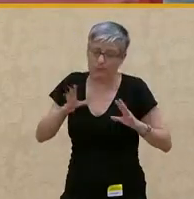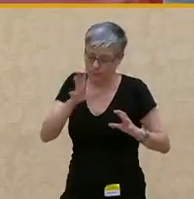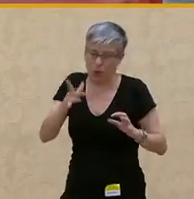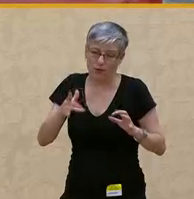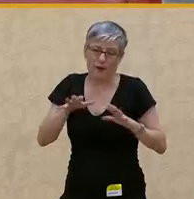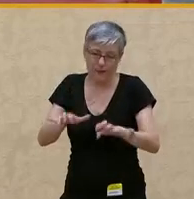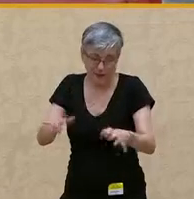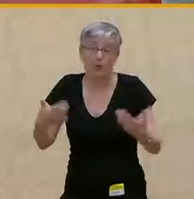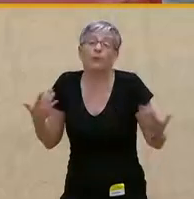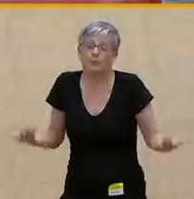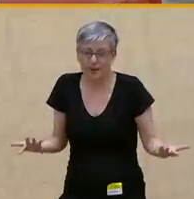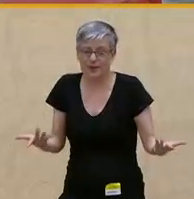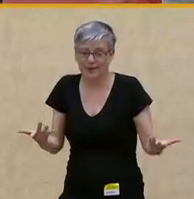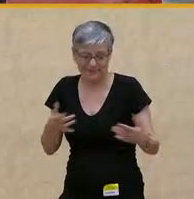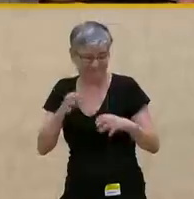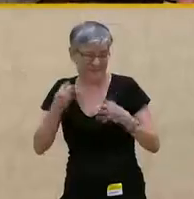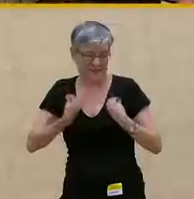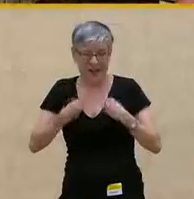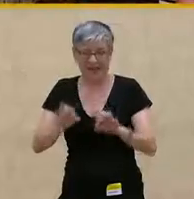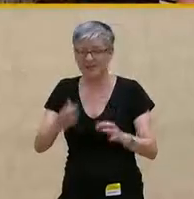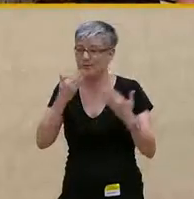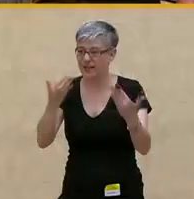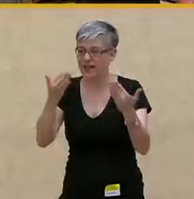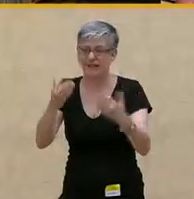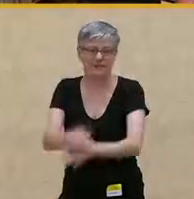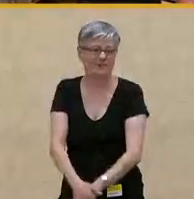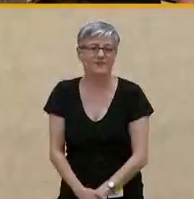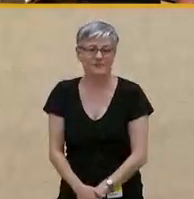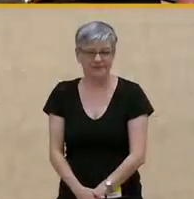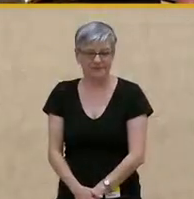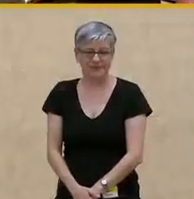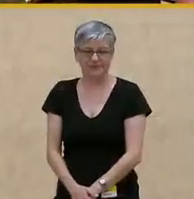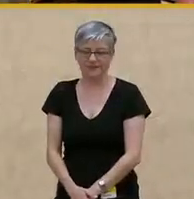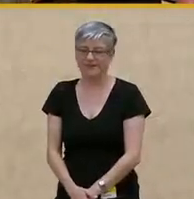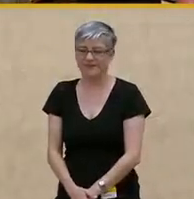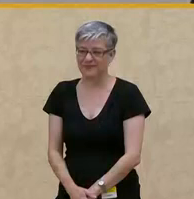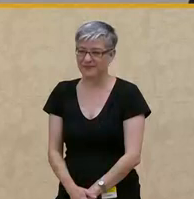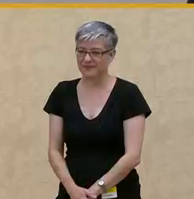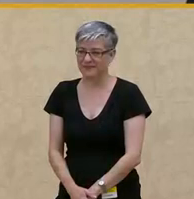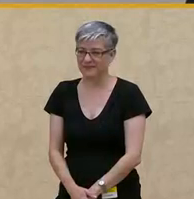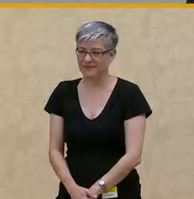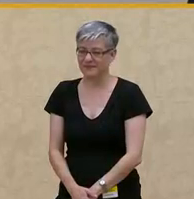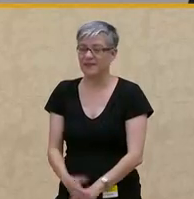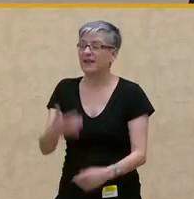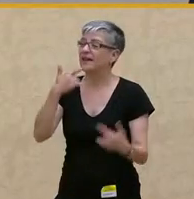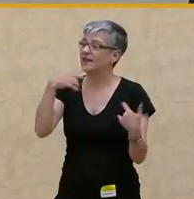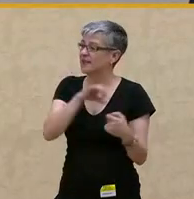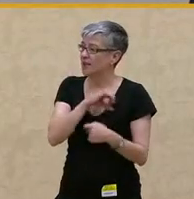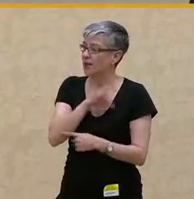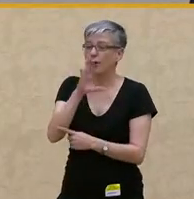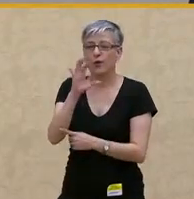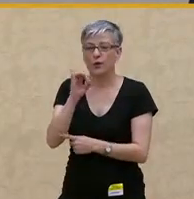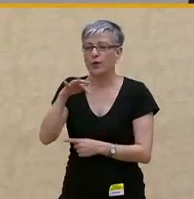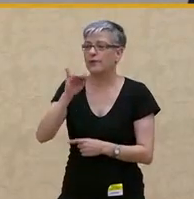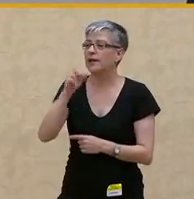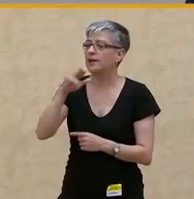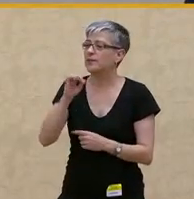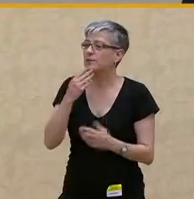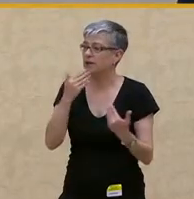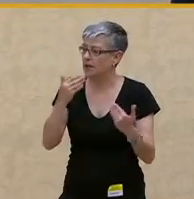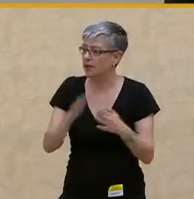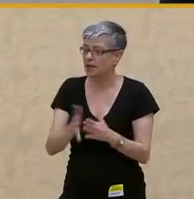(Aplausos) -Muchísimas gracias, Sr. Cofiño, yo solamente quisiera aprovechar para introducirle